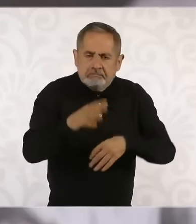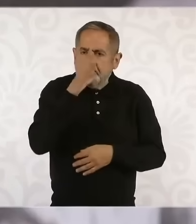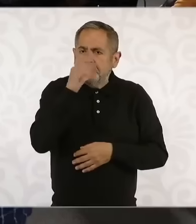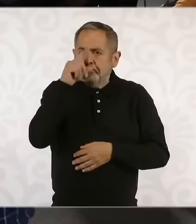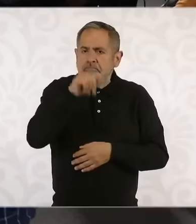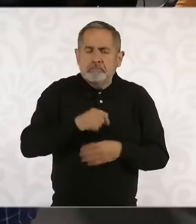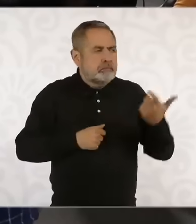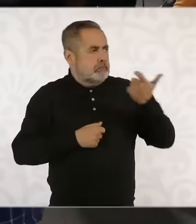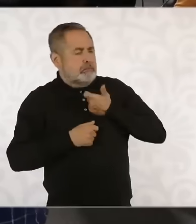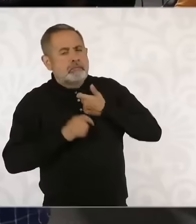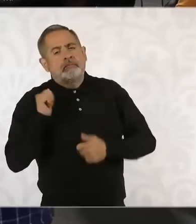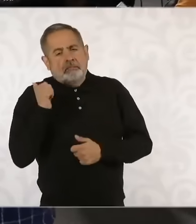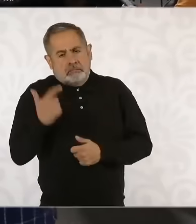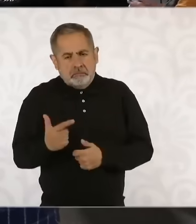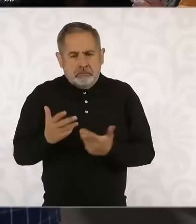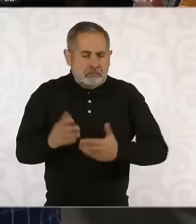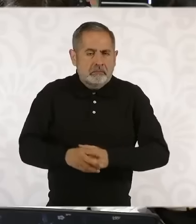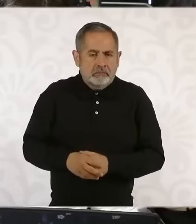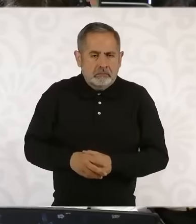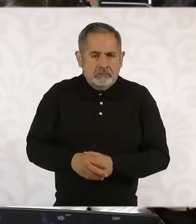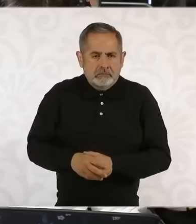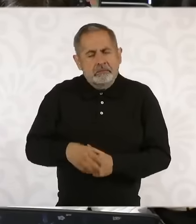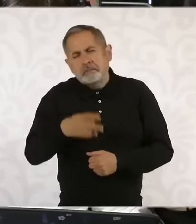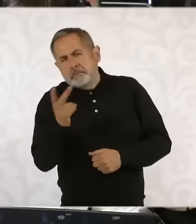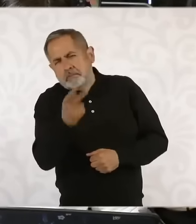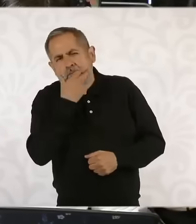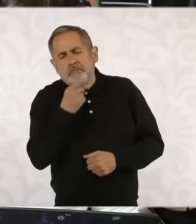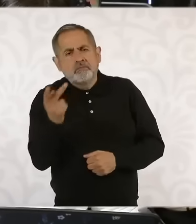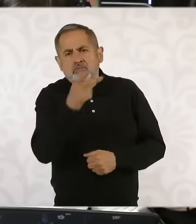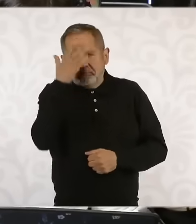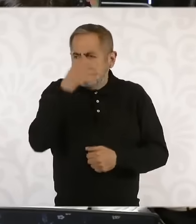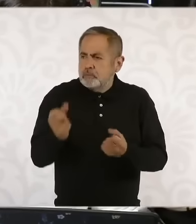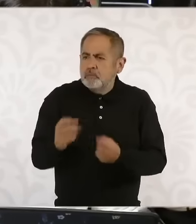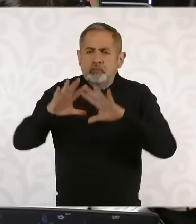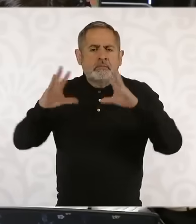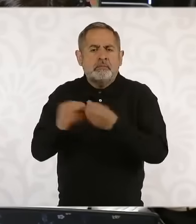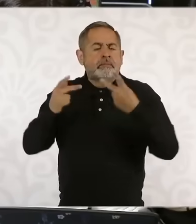¿Ustedes saben cuántas personas con discapacidad en estos estados son las que están pues no